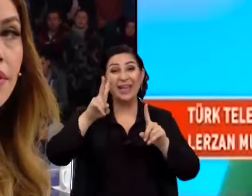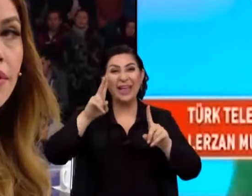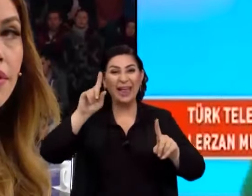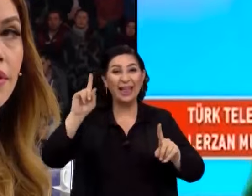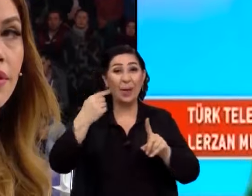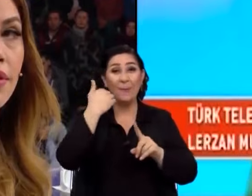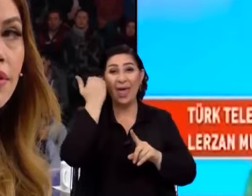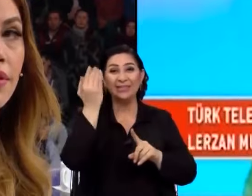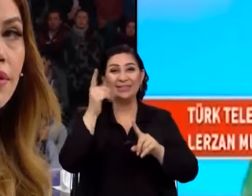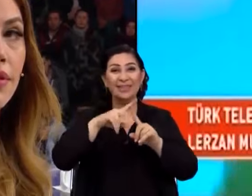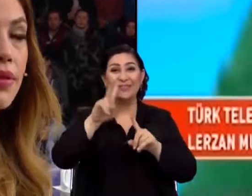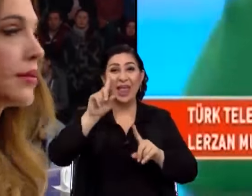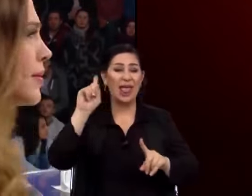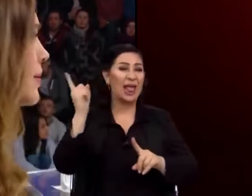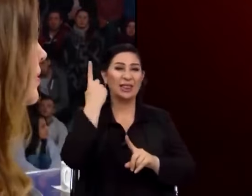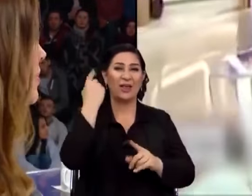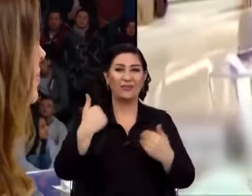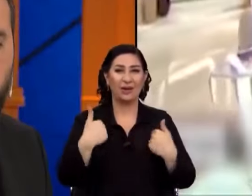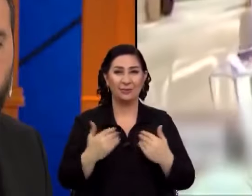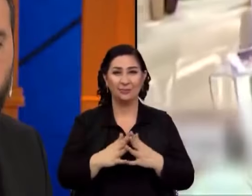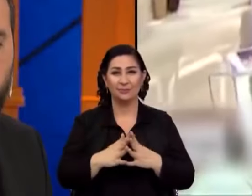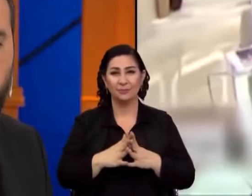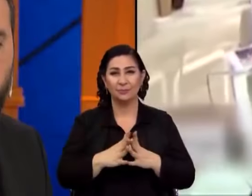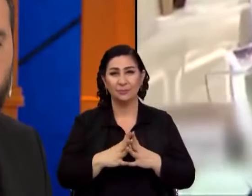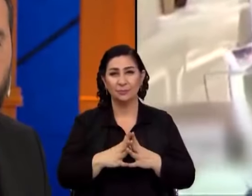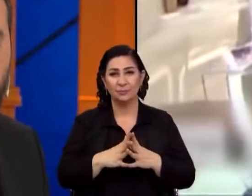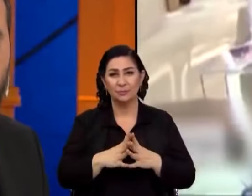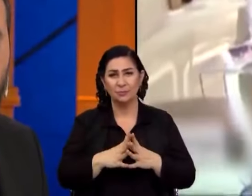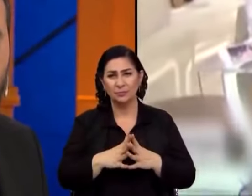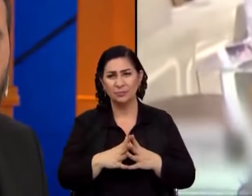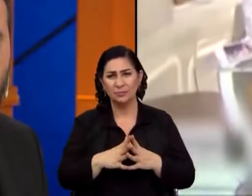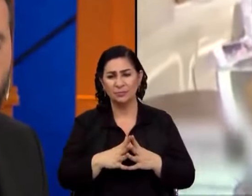il damgası vurdu kadar yani ben bir iş arkadaşımdan